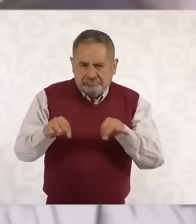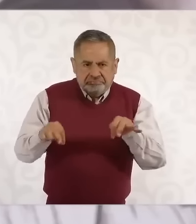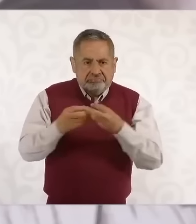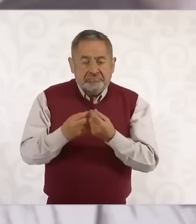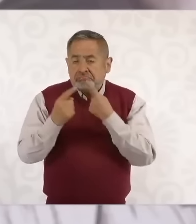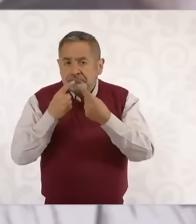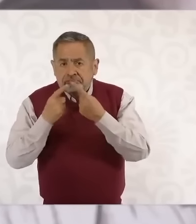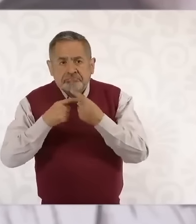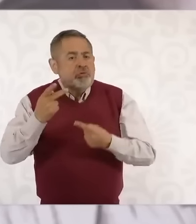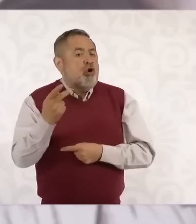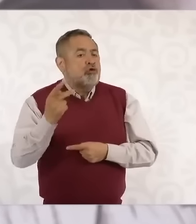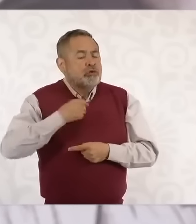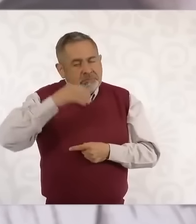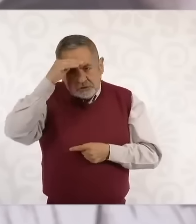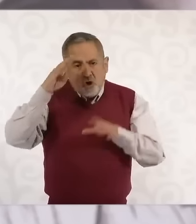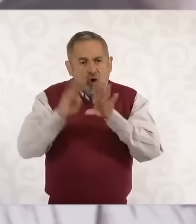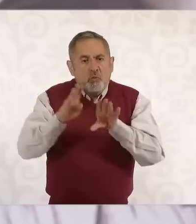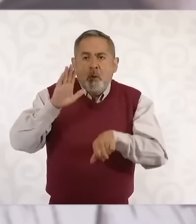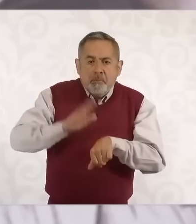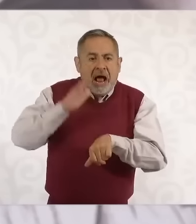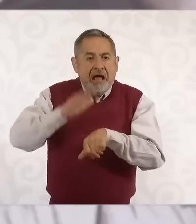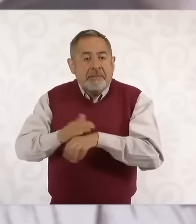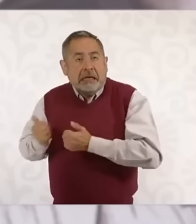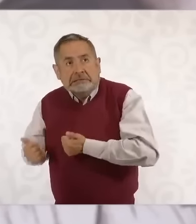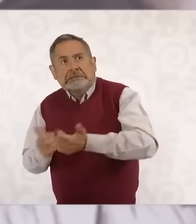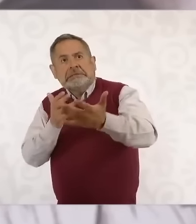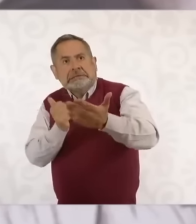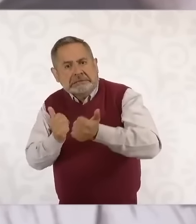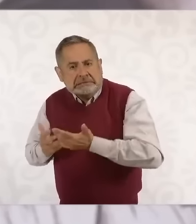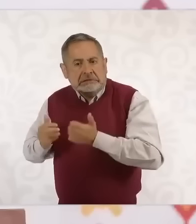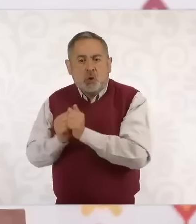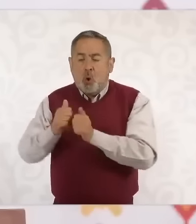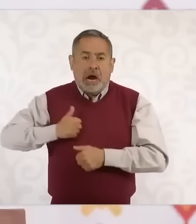nuestro comercio, nuestras inversiones con Canadá que es un socio muy importante para